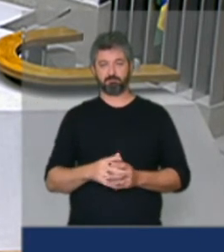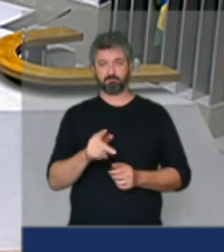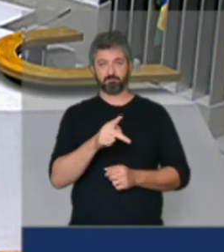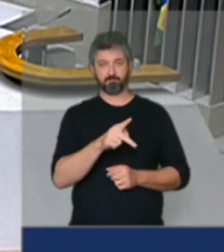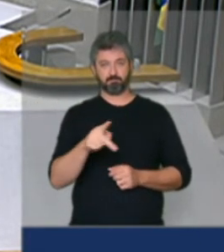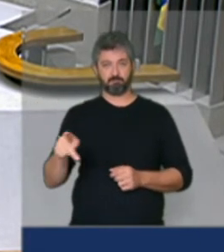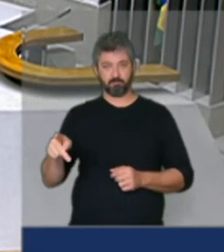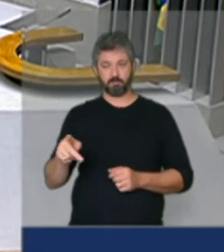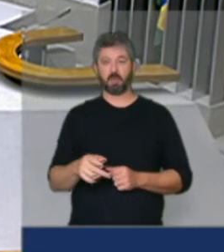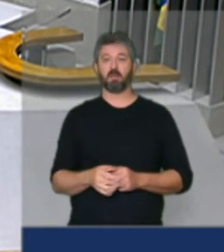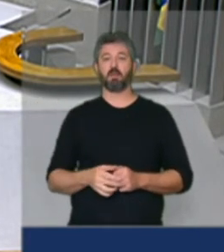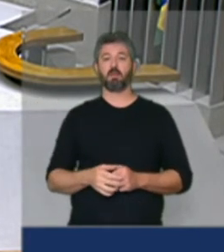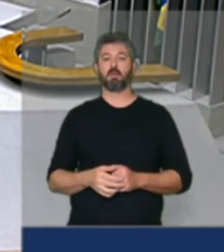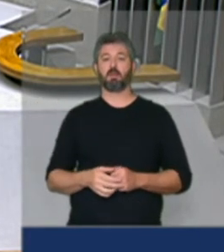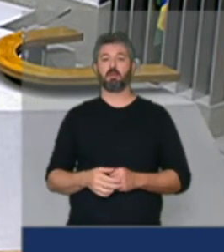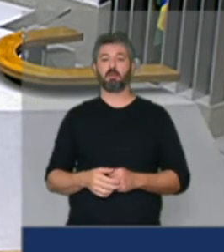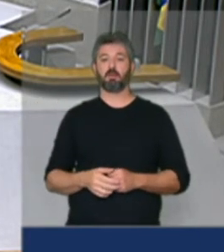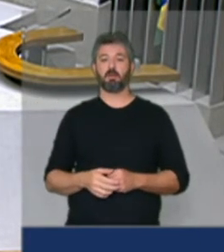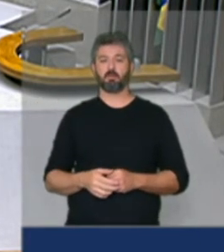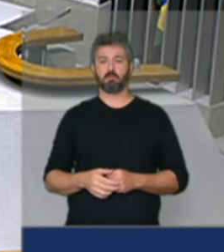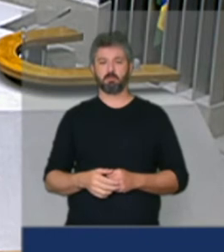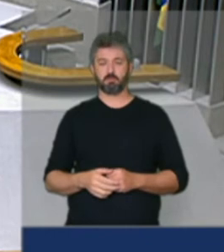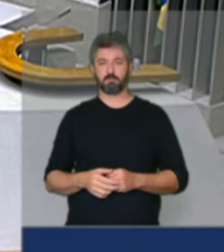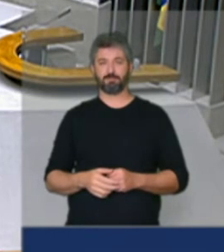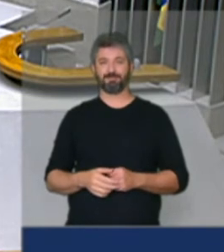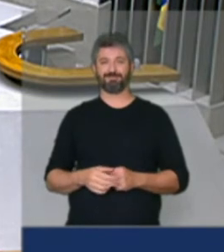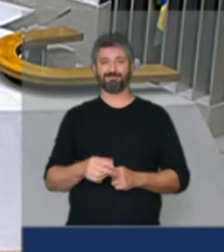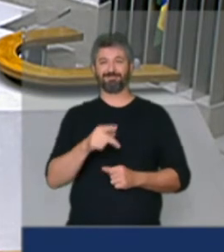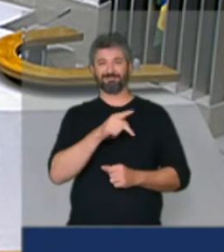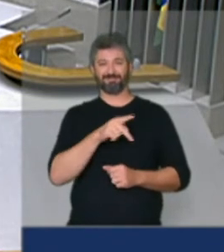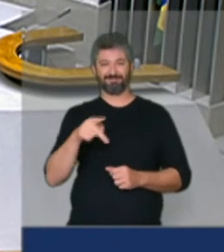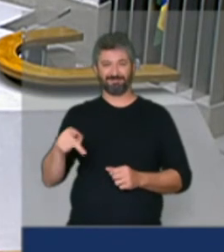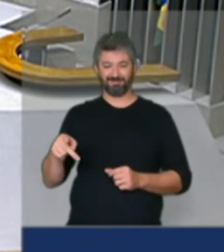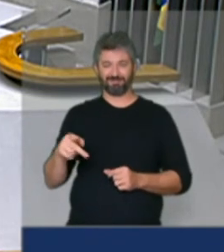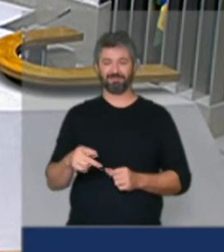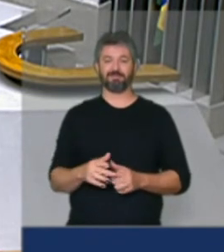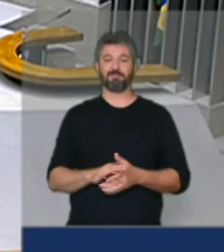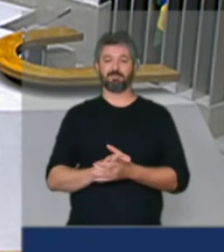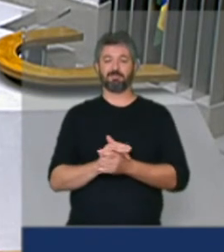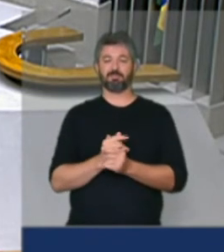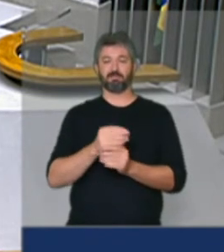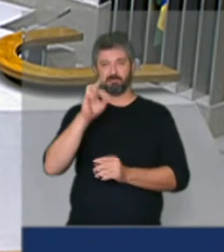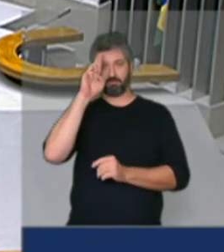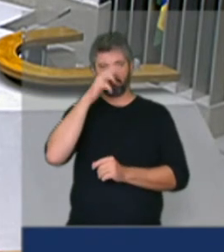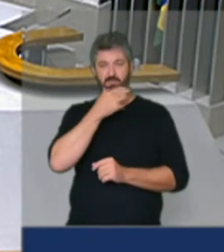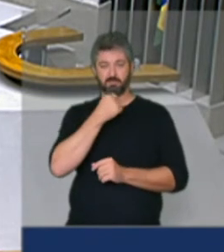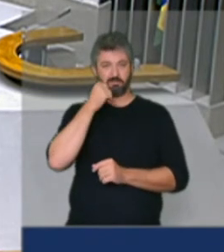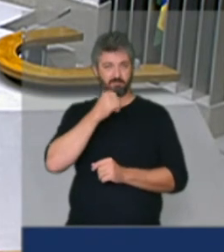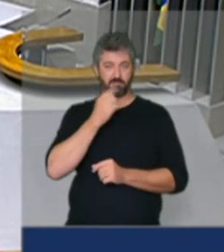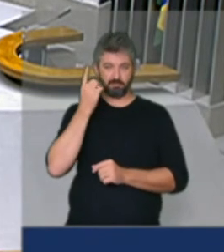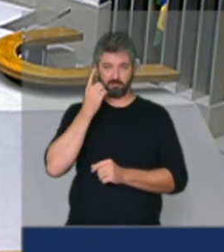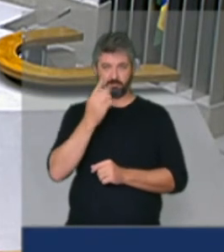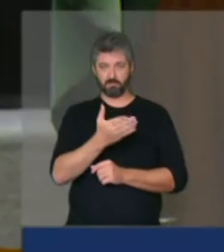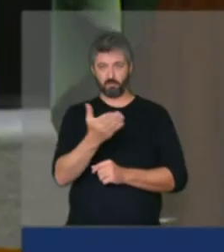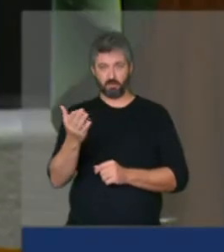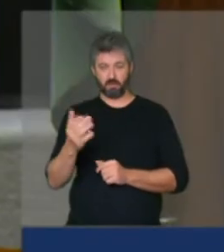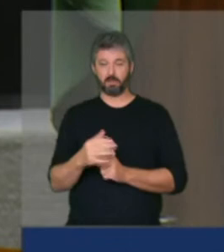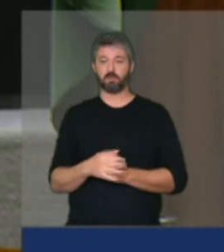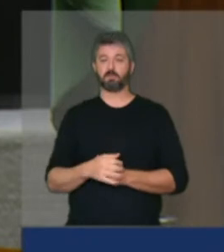PRESIDENTE, ESTÁ MAIS BAIXO? SENHOR PRESIDENTE. [PRESIDENTE]: ESTAMOS OUVINDO V.EXA. [DEPUTADA]: SENHORAS E SENHORES DEPUTADOS, DEPUTADO... ESTÁ NA MESA, DO